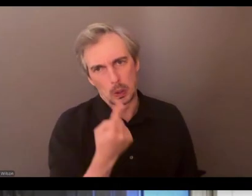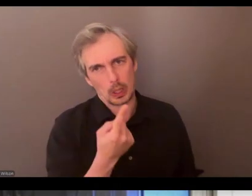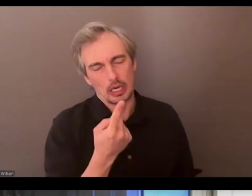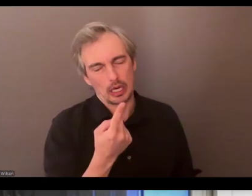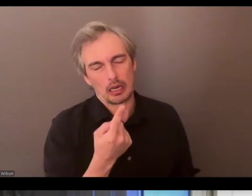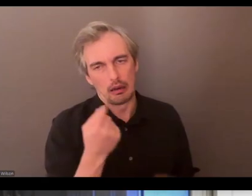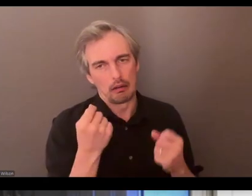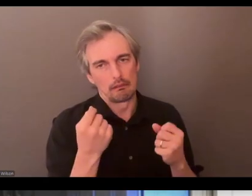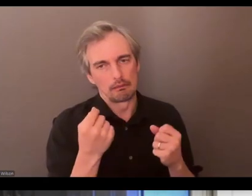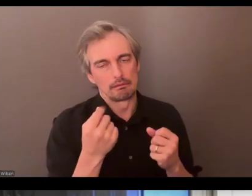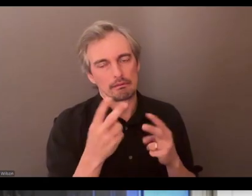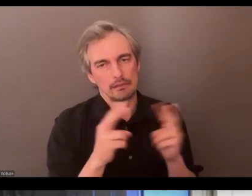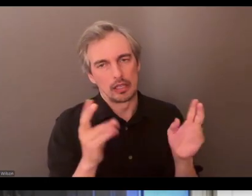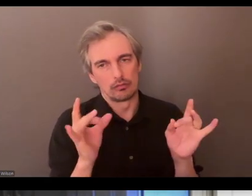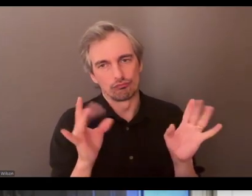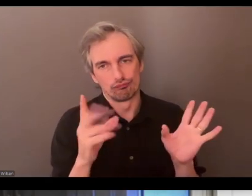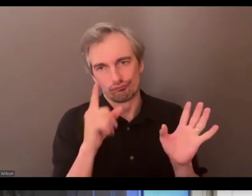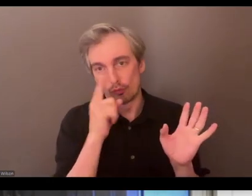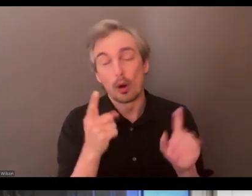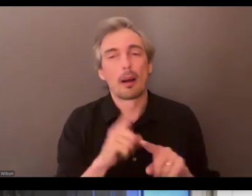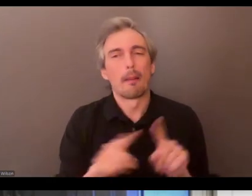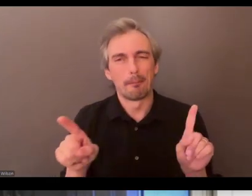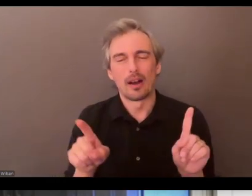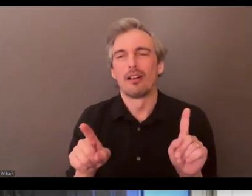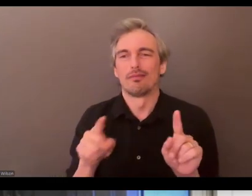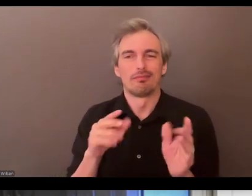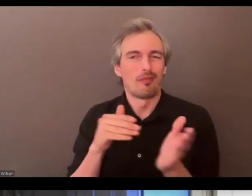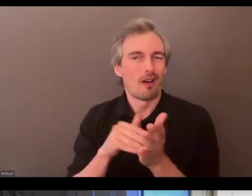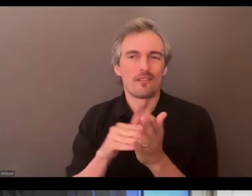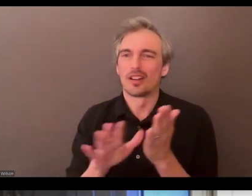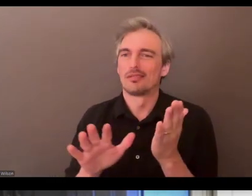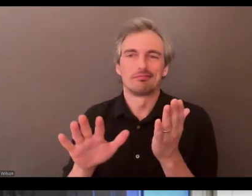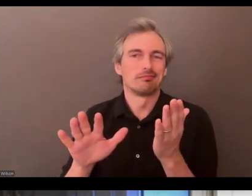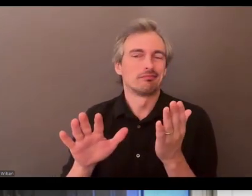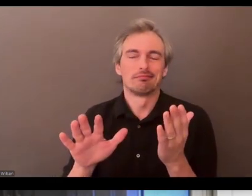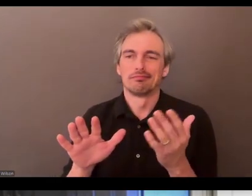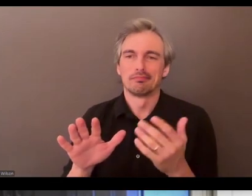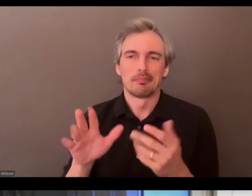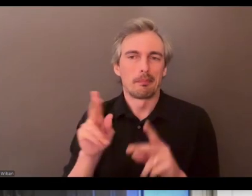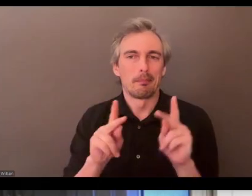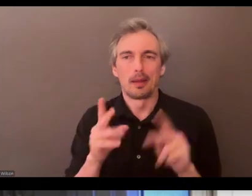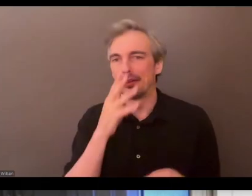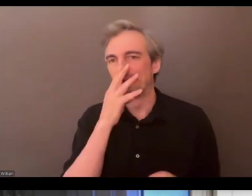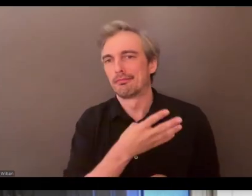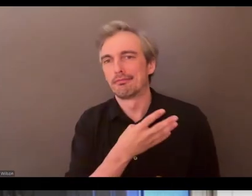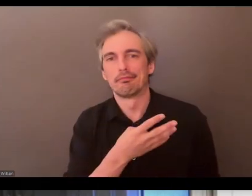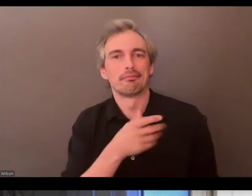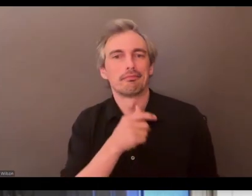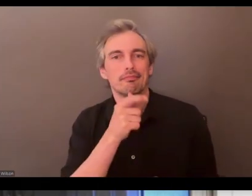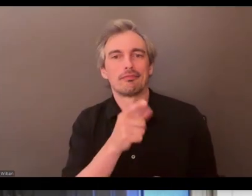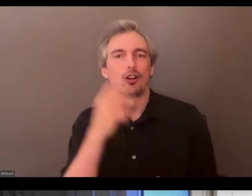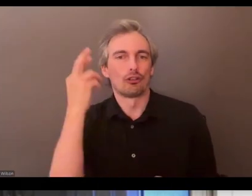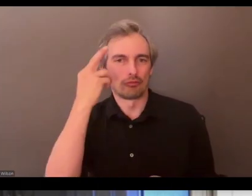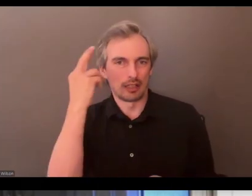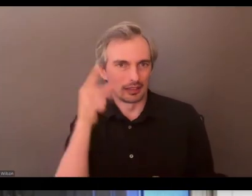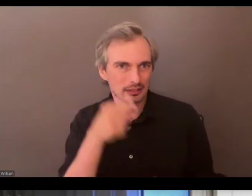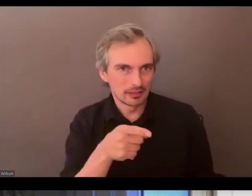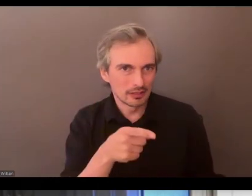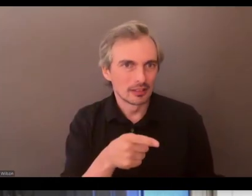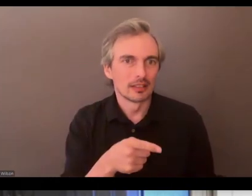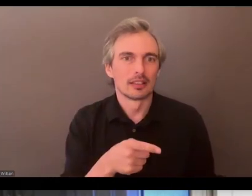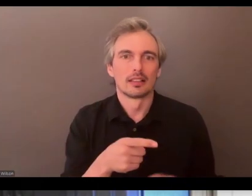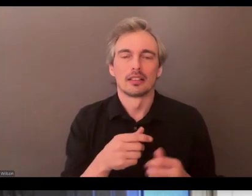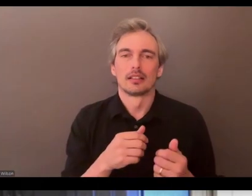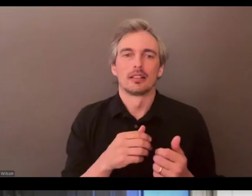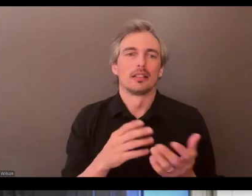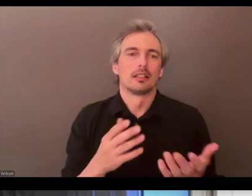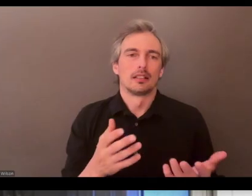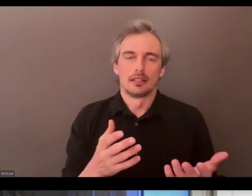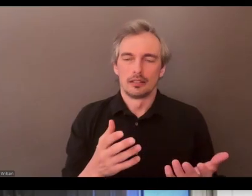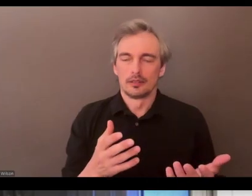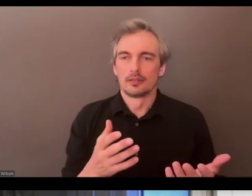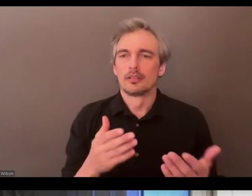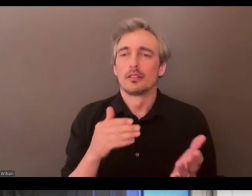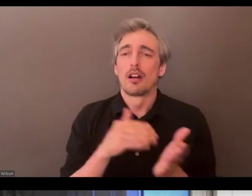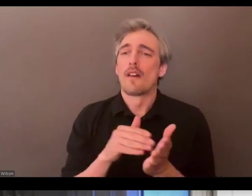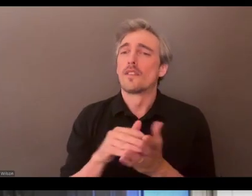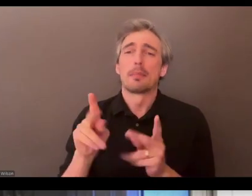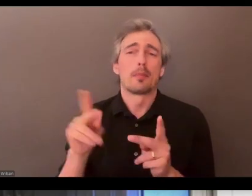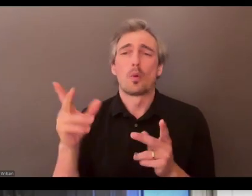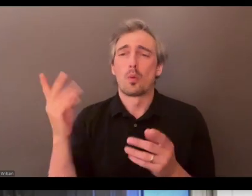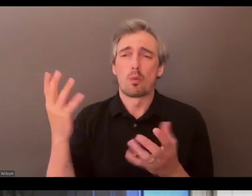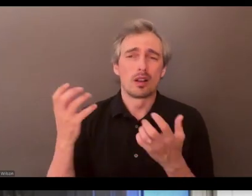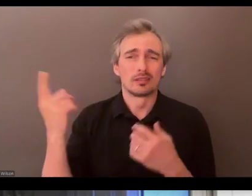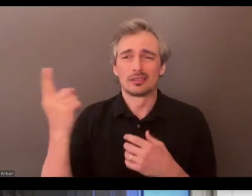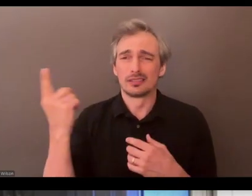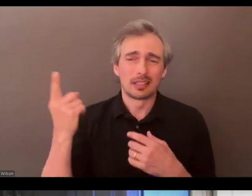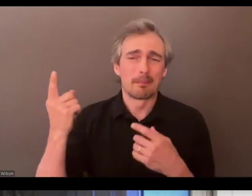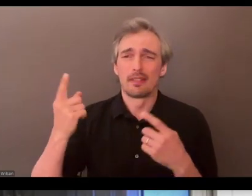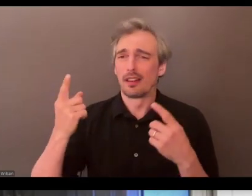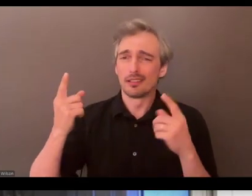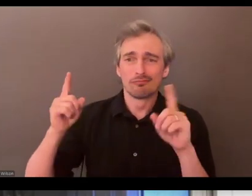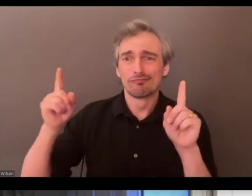そして残念なことに、多くの人が何か派手で楽しいものを探している中で... でも 実際には、エクセルはスクリ ーンリ ーダ ーに最も優しいツ ールの一つなんです。